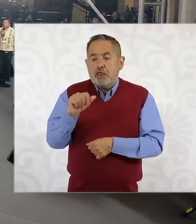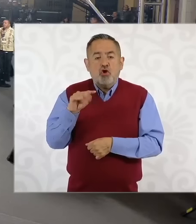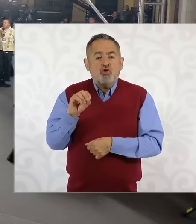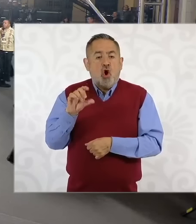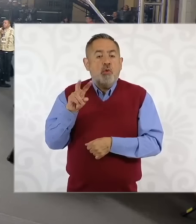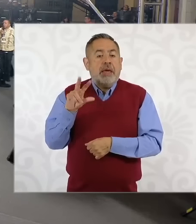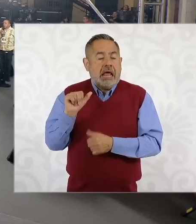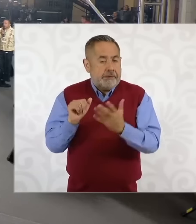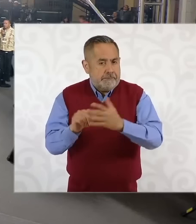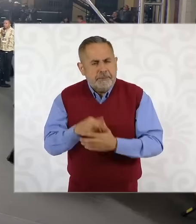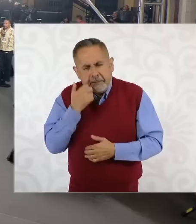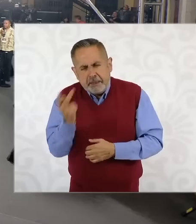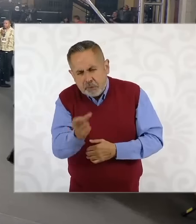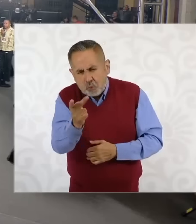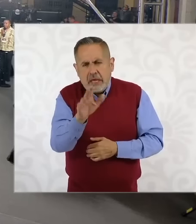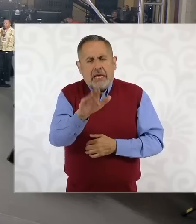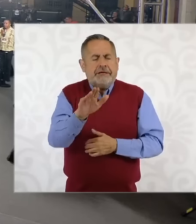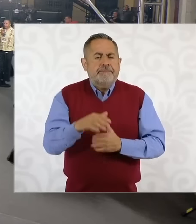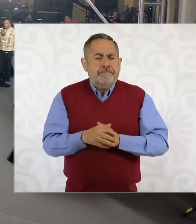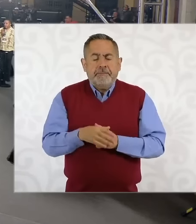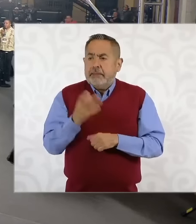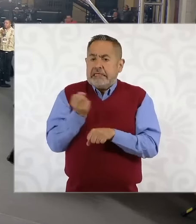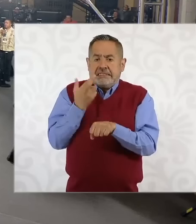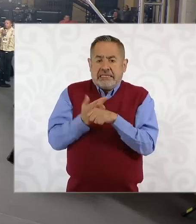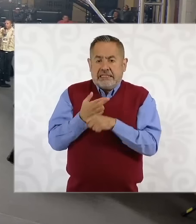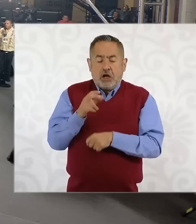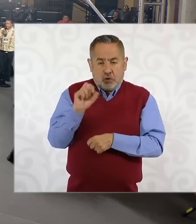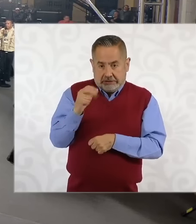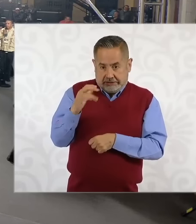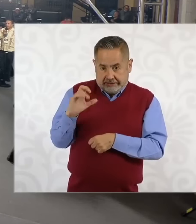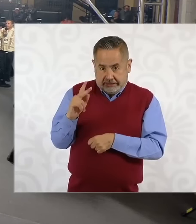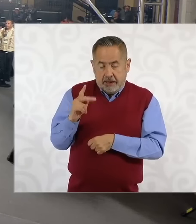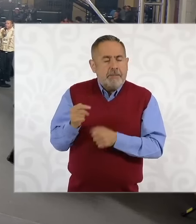Le quiero preguntar, si me lo permite, al secretario de Hacienda. Primero felicitarle por